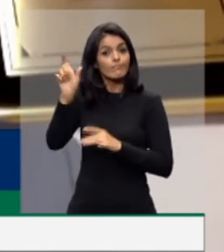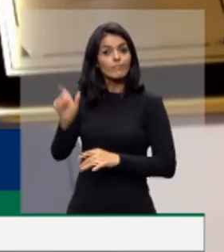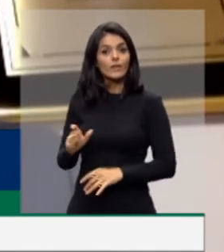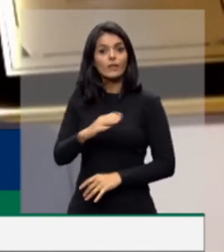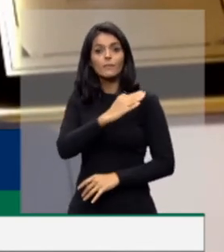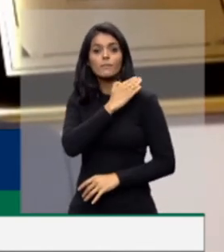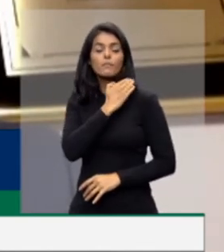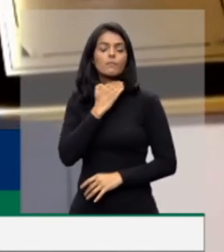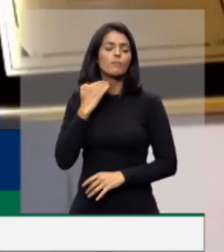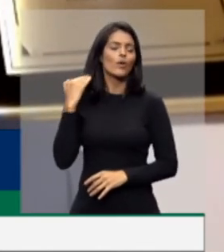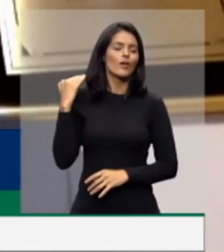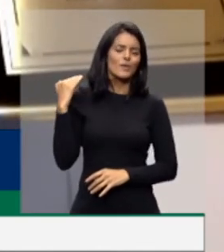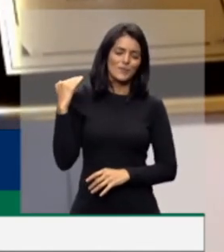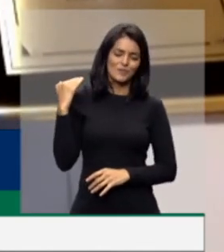HUMANAS E AS QUAIS INT GRAVAM,